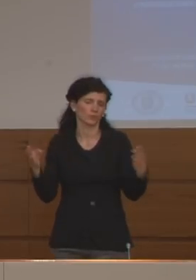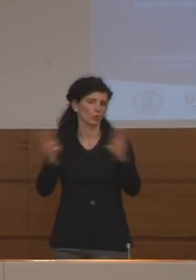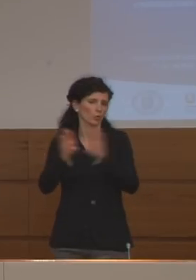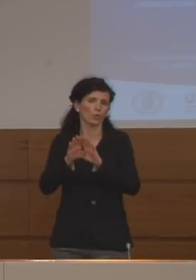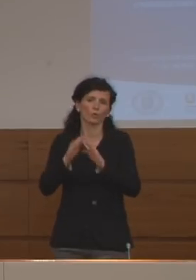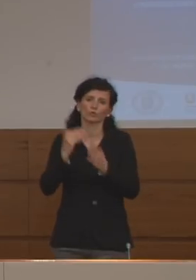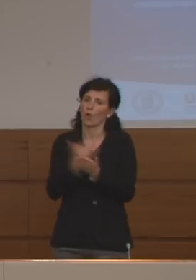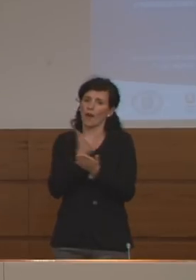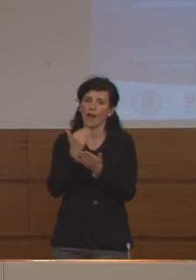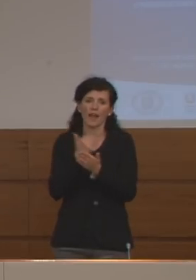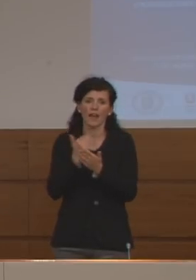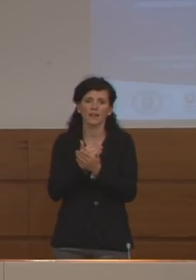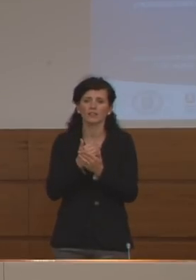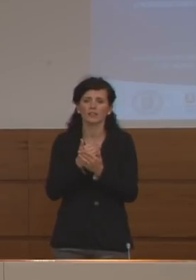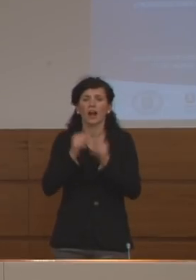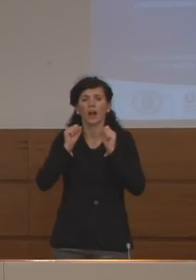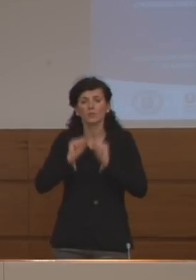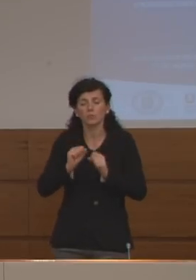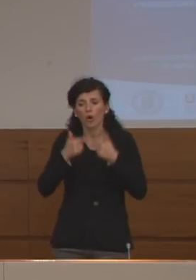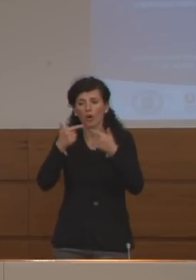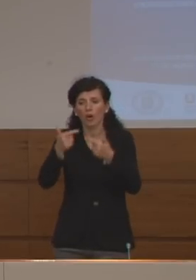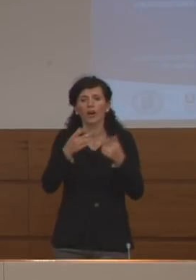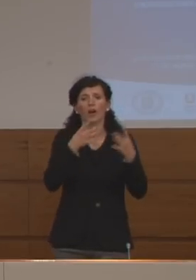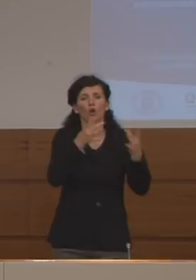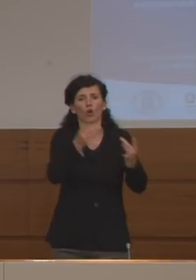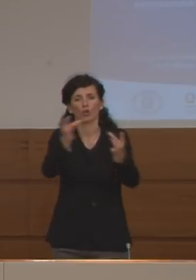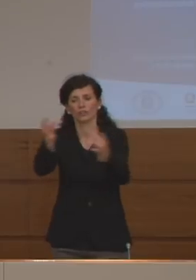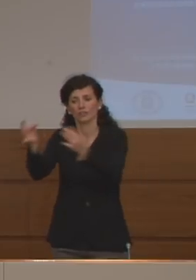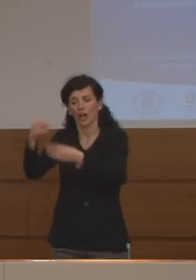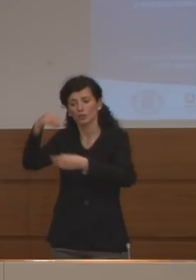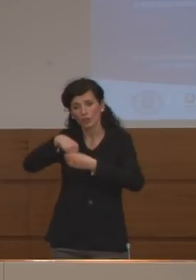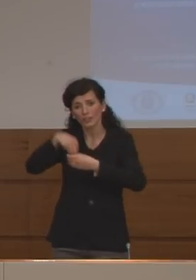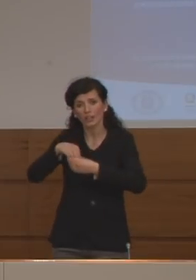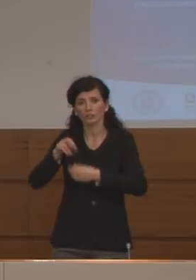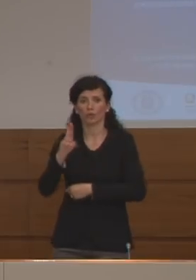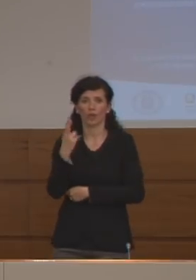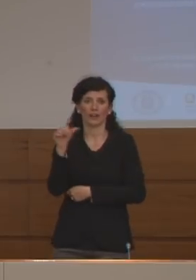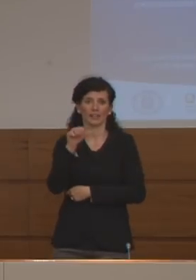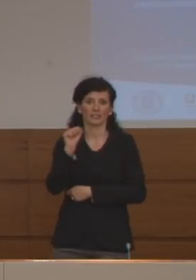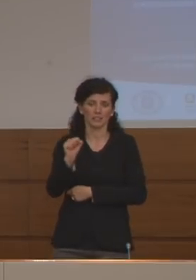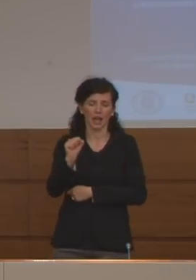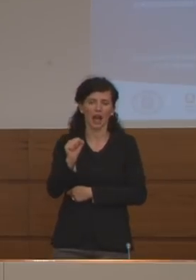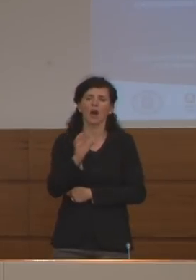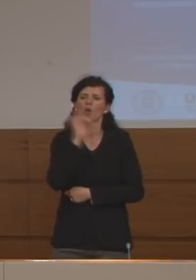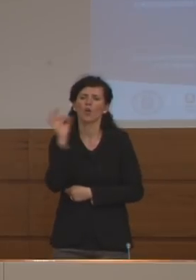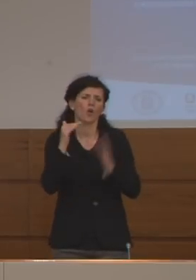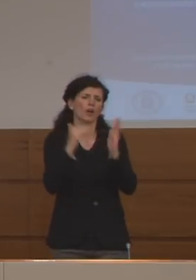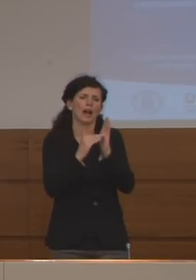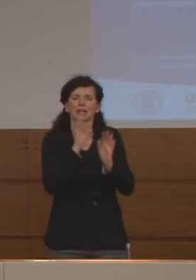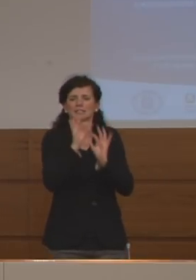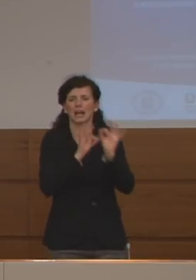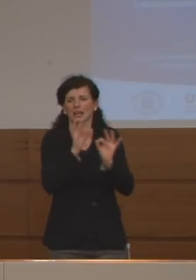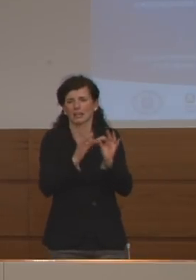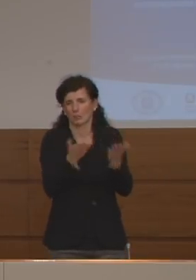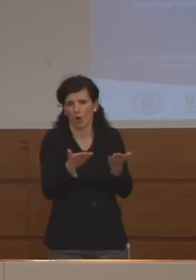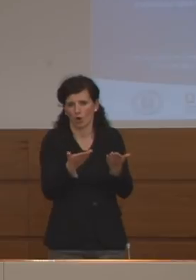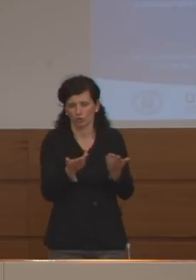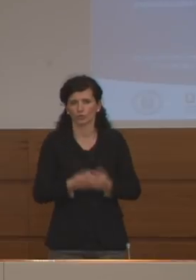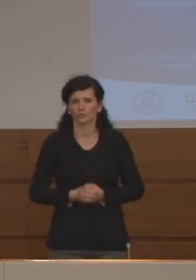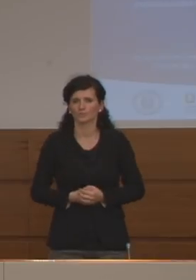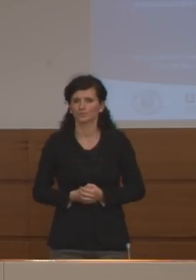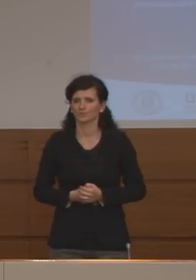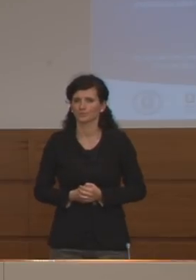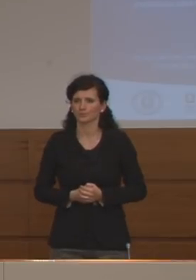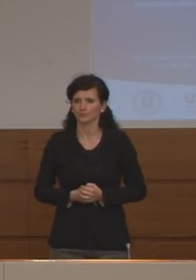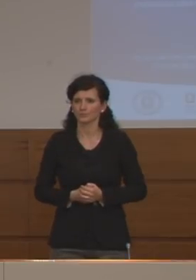all'interno delle RSA o case di riposo, come le volete chiamare. E' evidente che